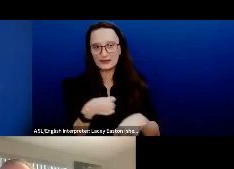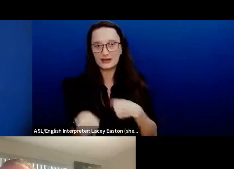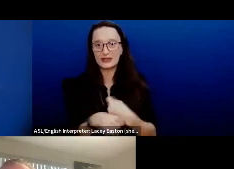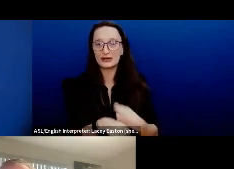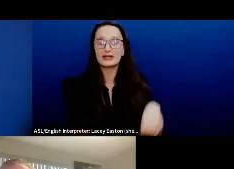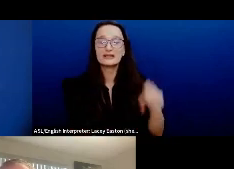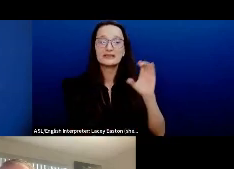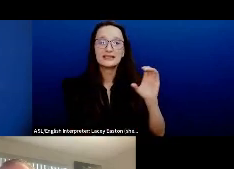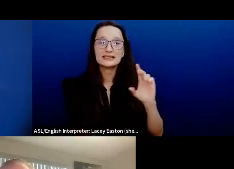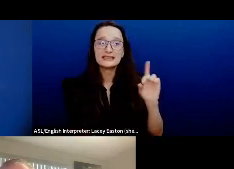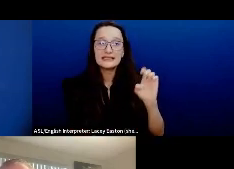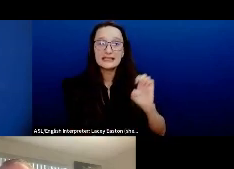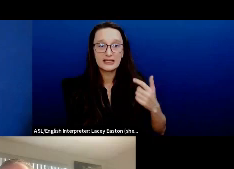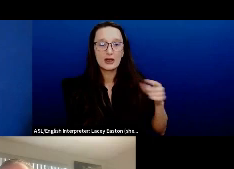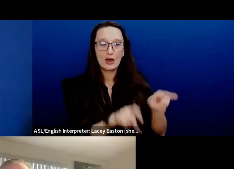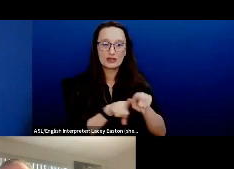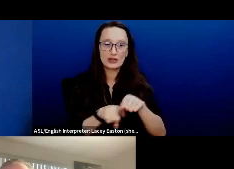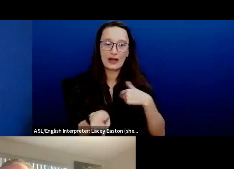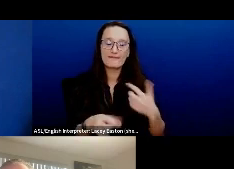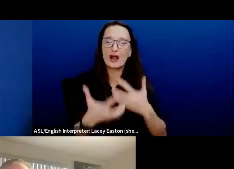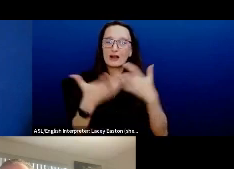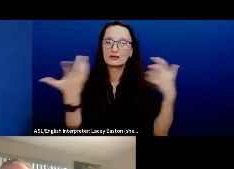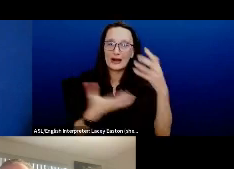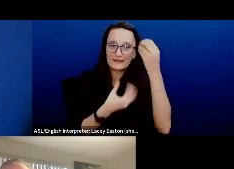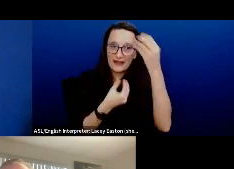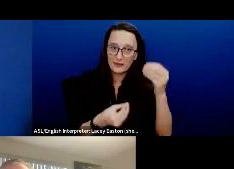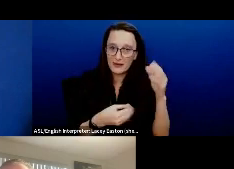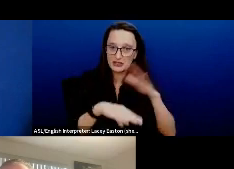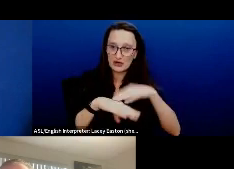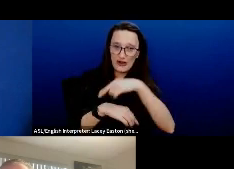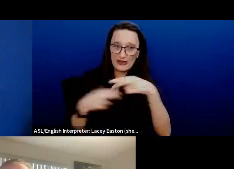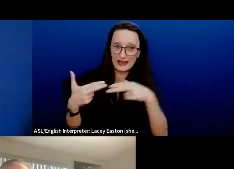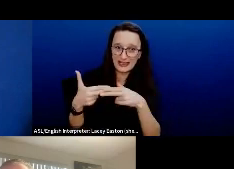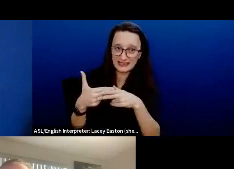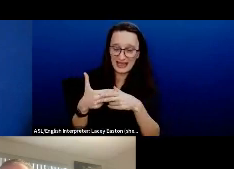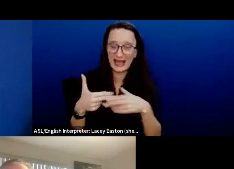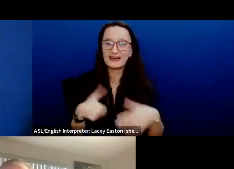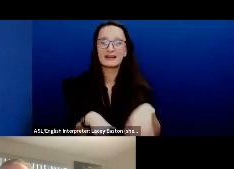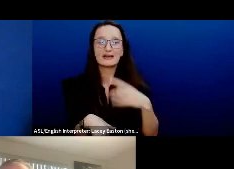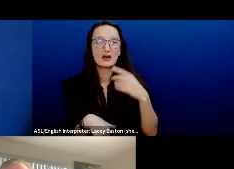SELPAs y siempre lo animamos a que se comunique con su SELPA local y si tiene problemas